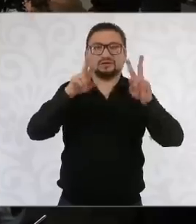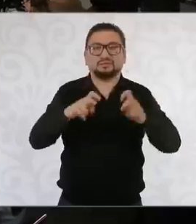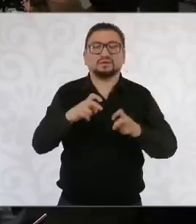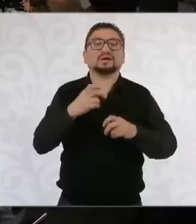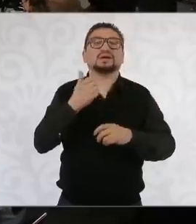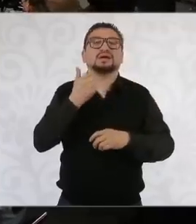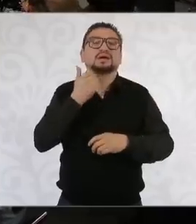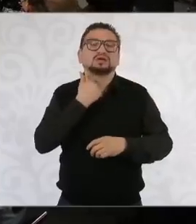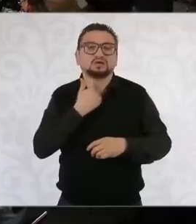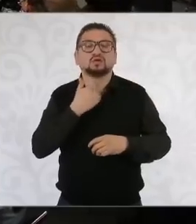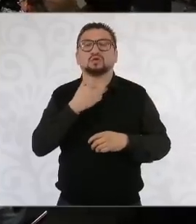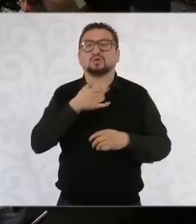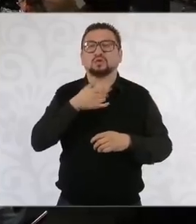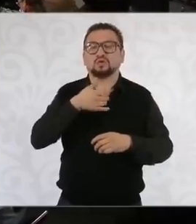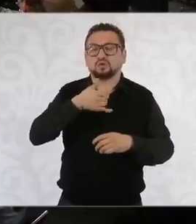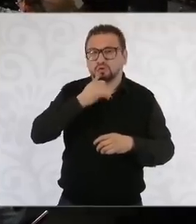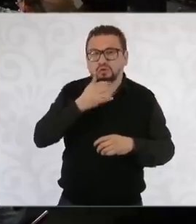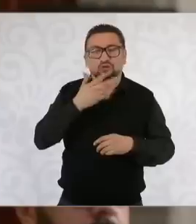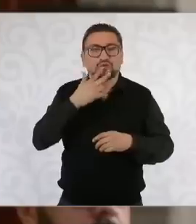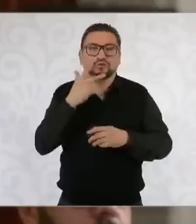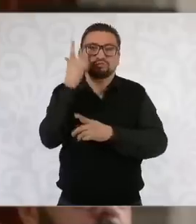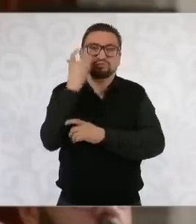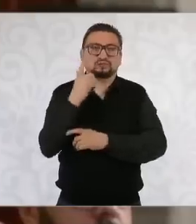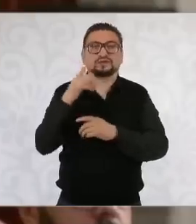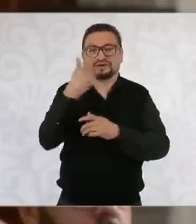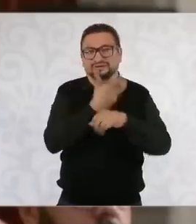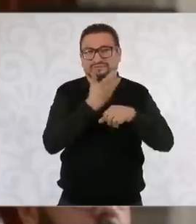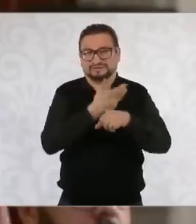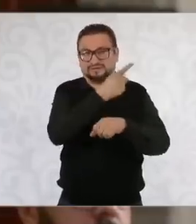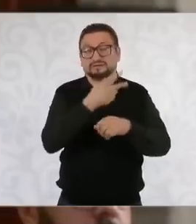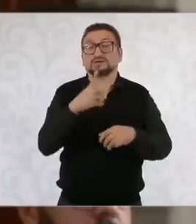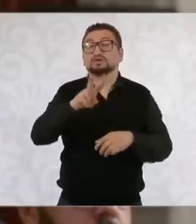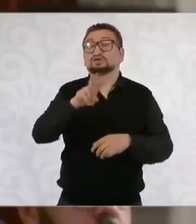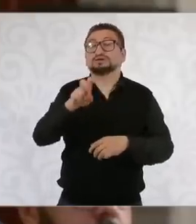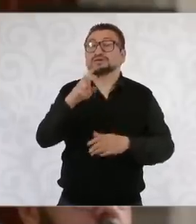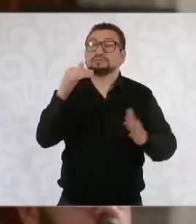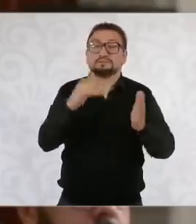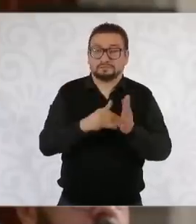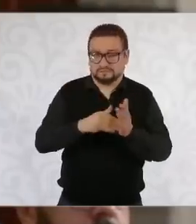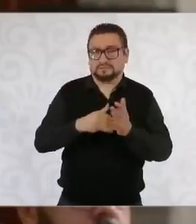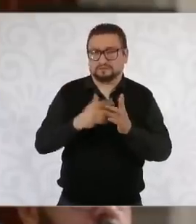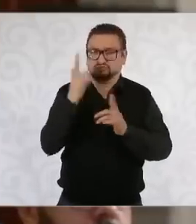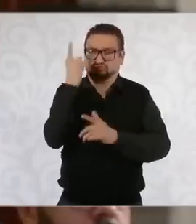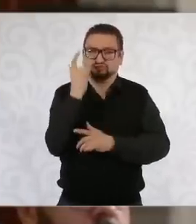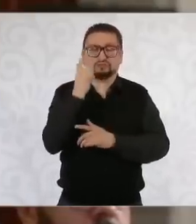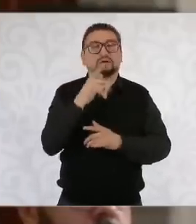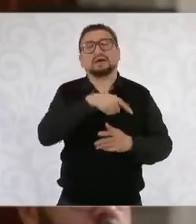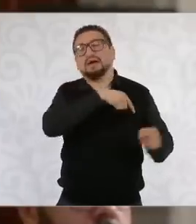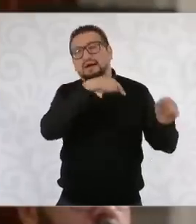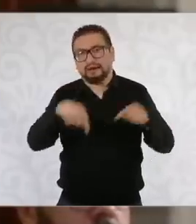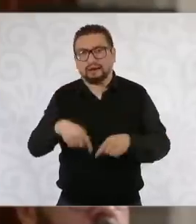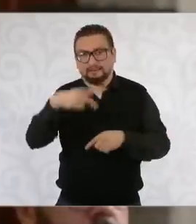Unidos de que aproximadamente 200,000 armas al año eh se trafican hacia México eh También hablan